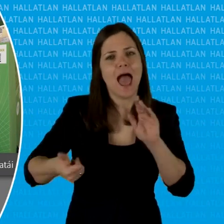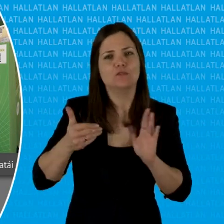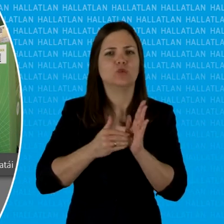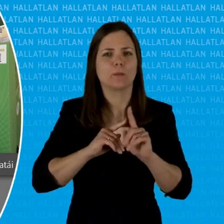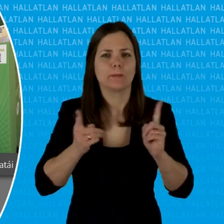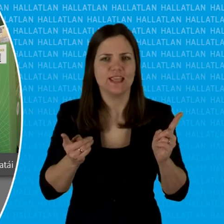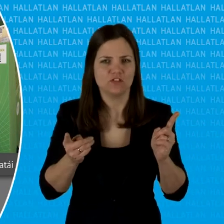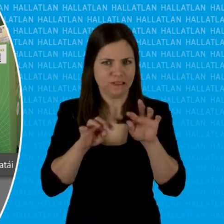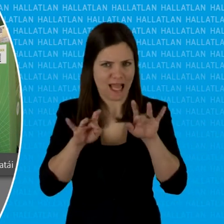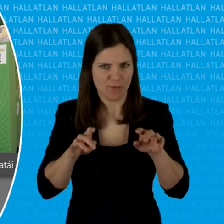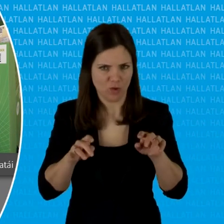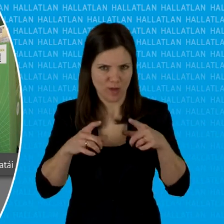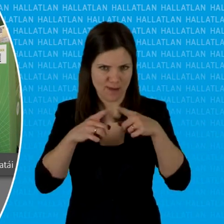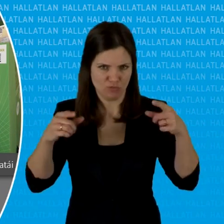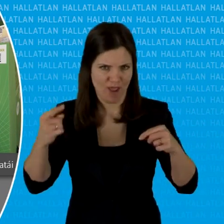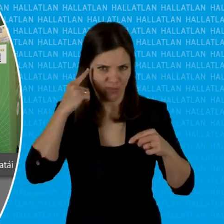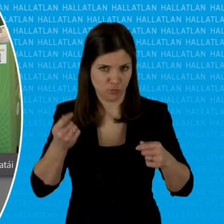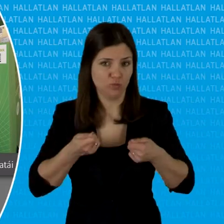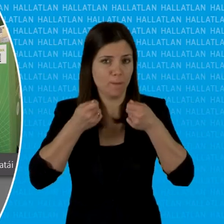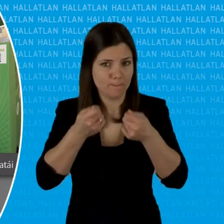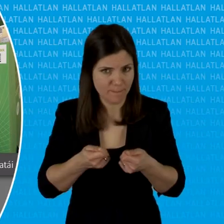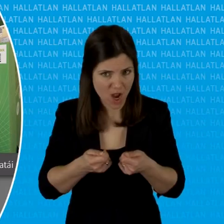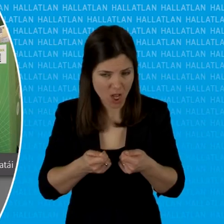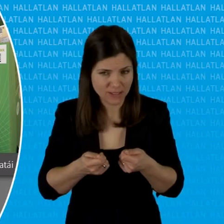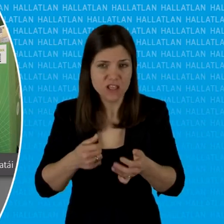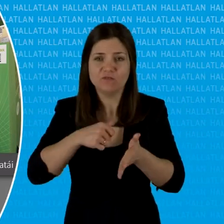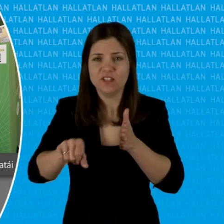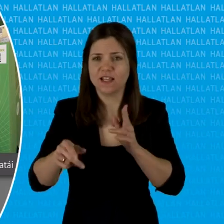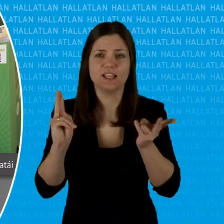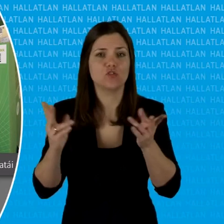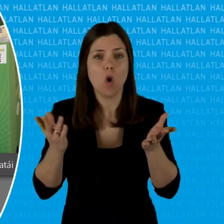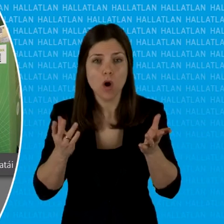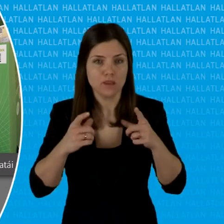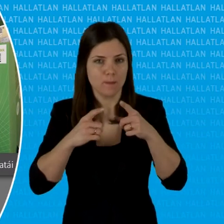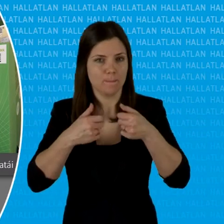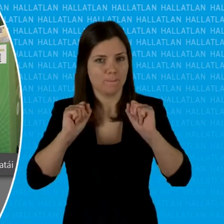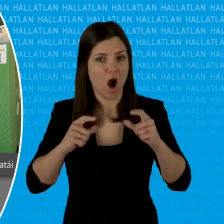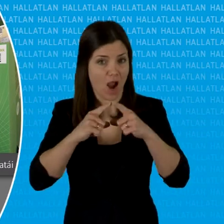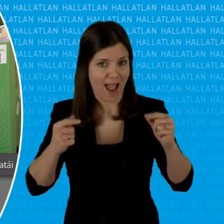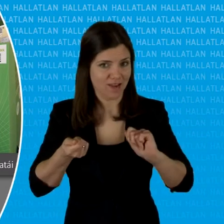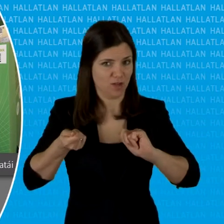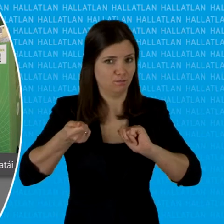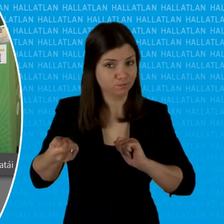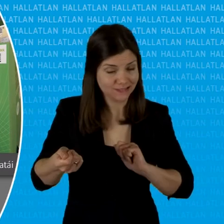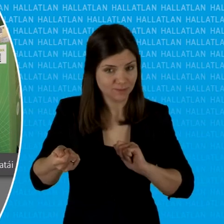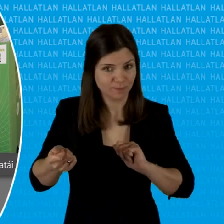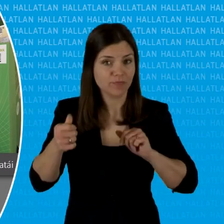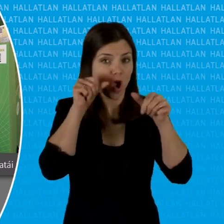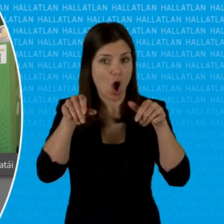Egyelőre csak gépi kitöltésű csekkek adhatók fel az automatákból, a fizetés pedig bankkártyával történik.